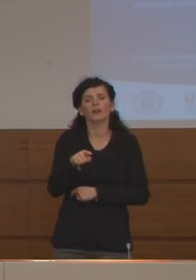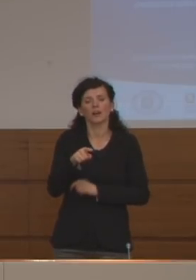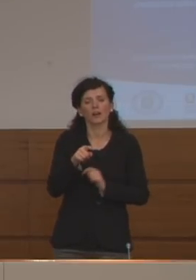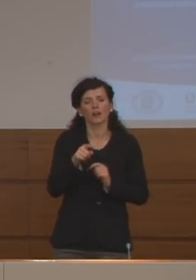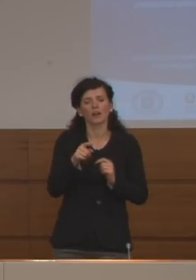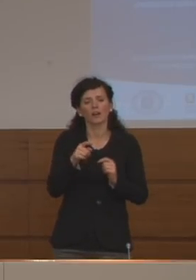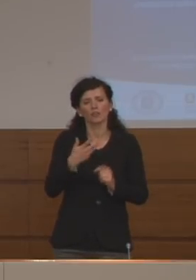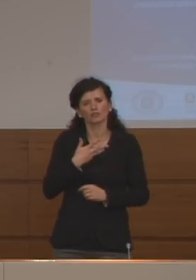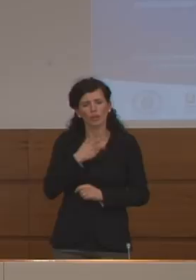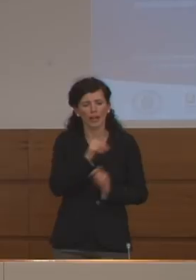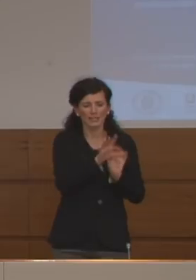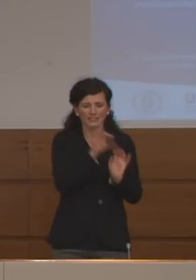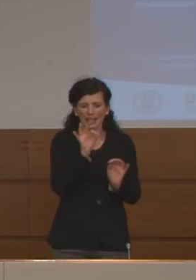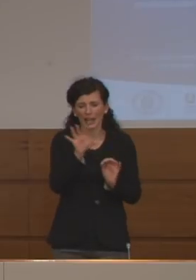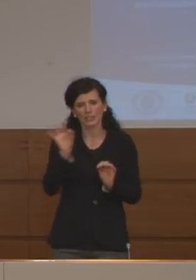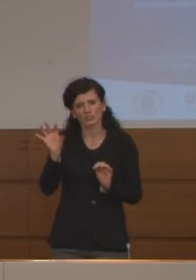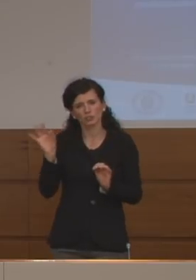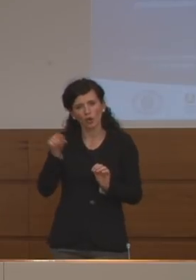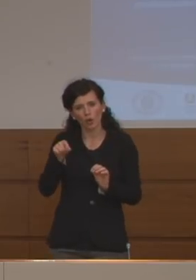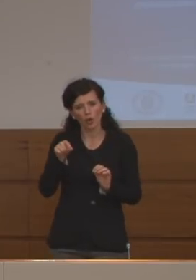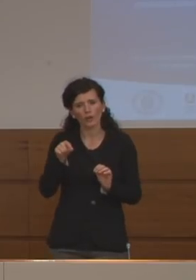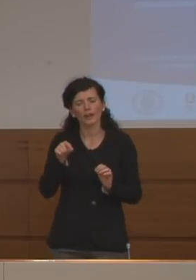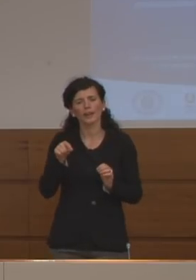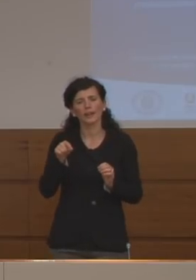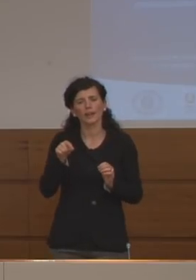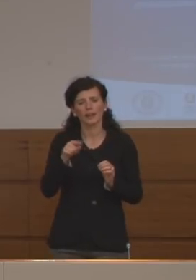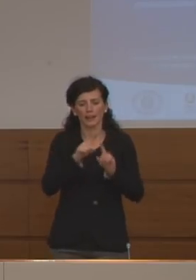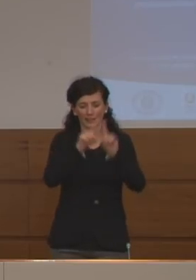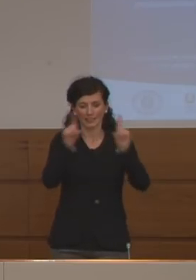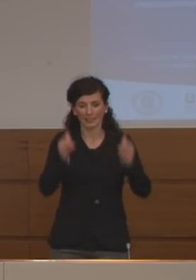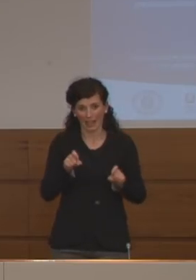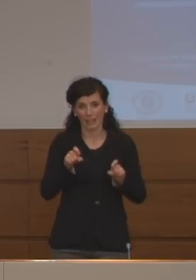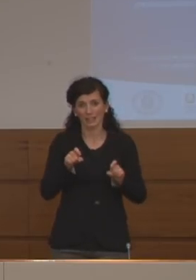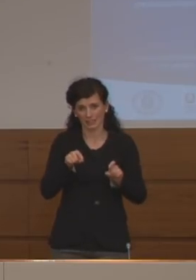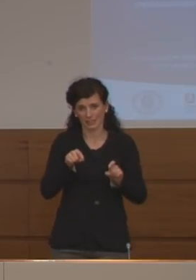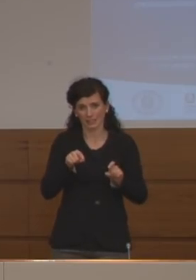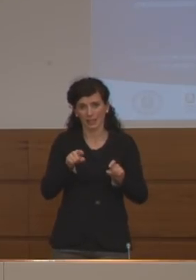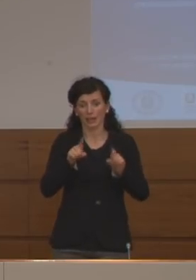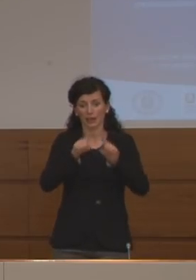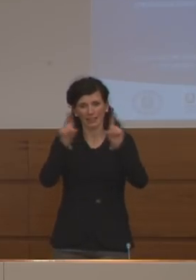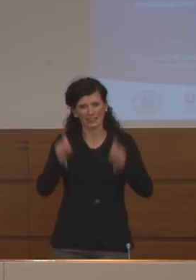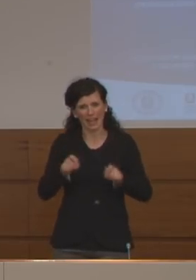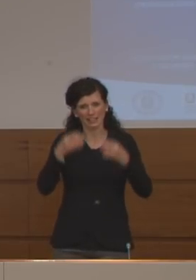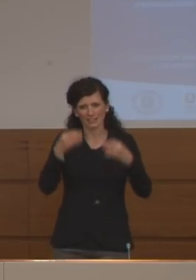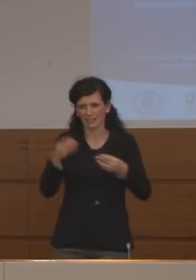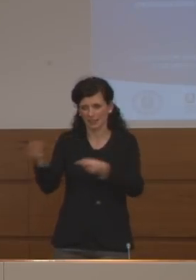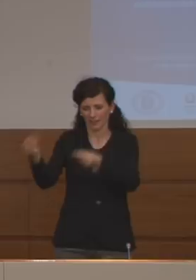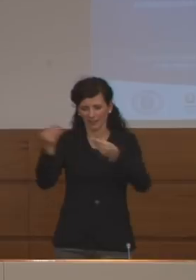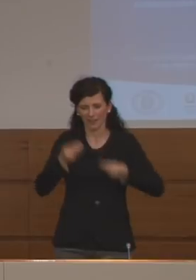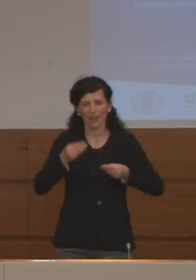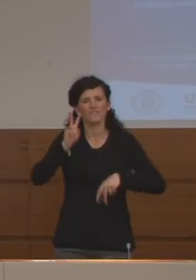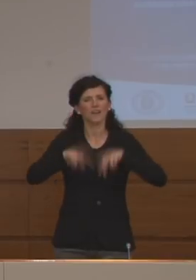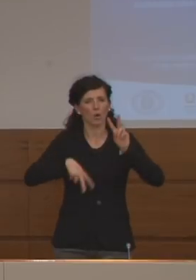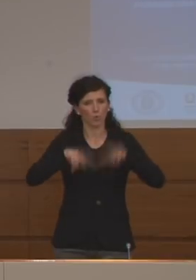che sono andati a essere oggetto di valutazione, in termini di validazione,